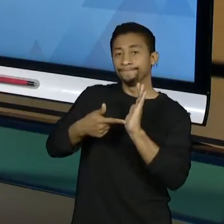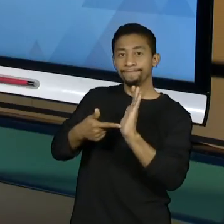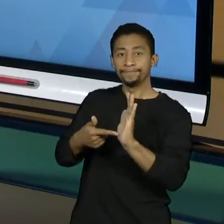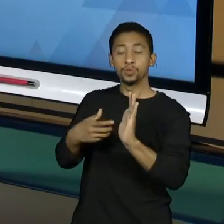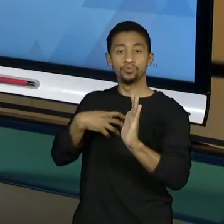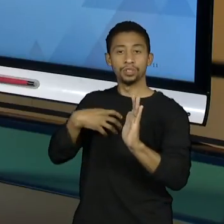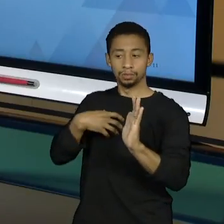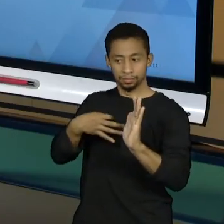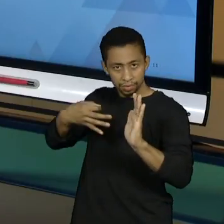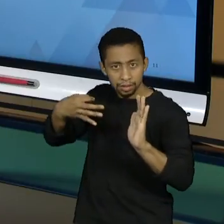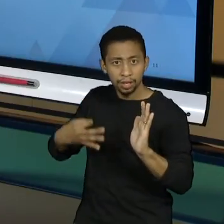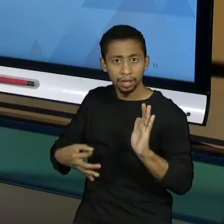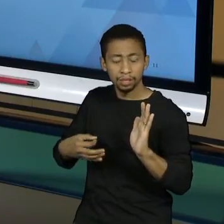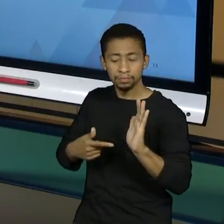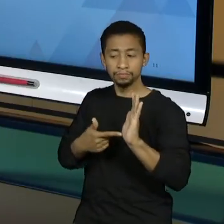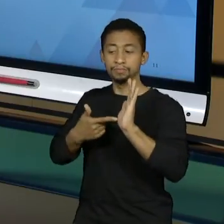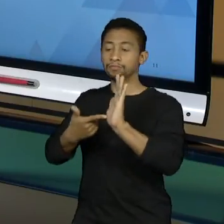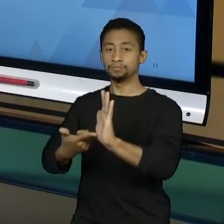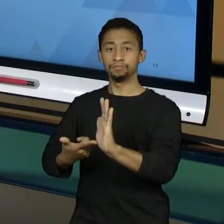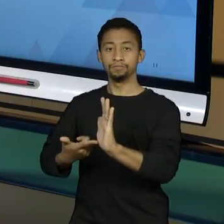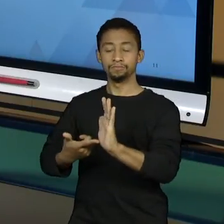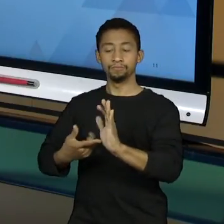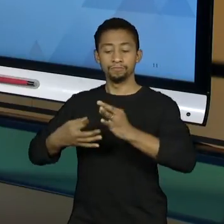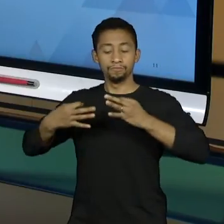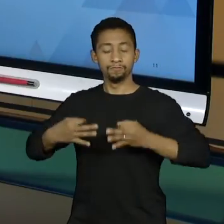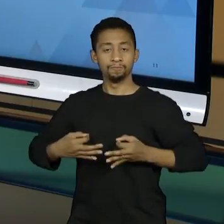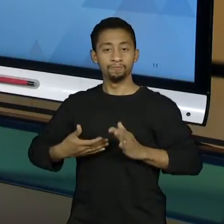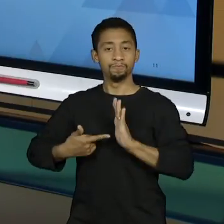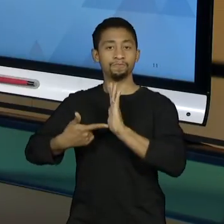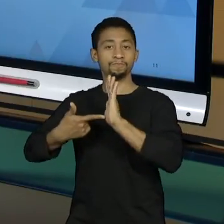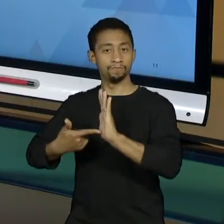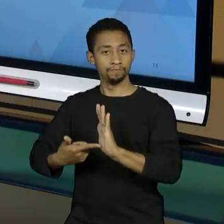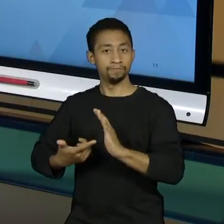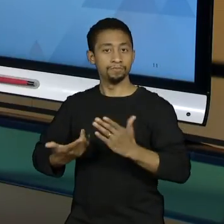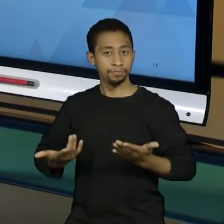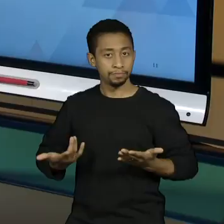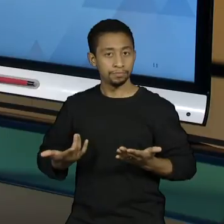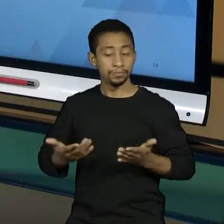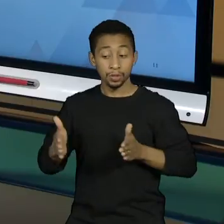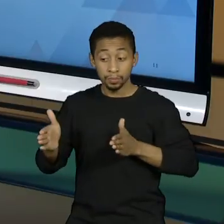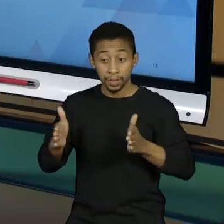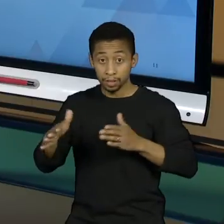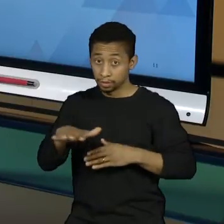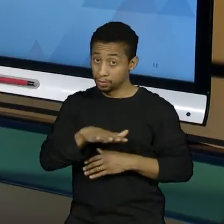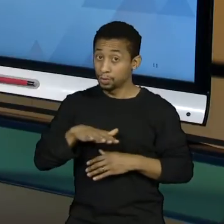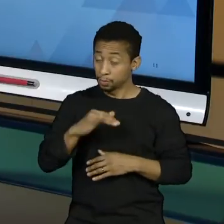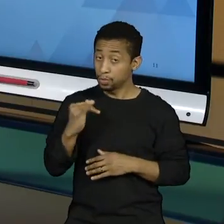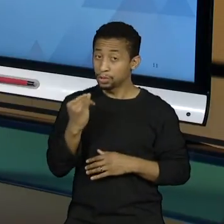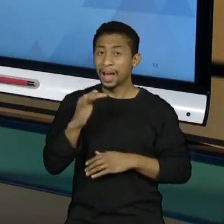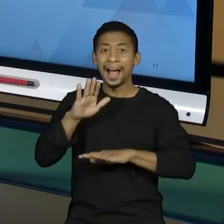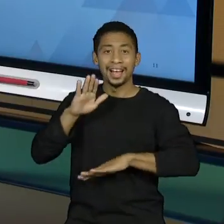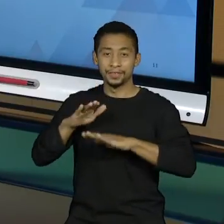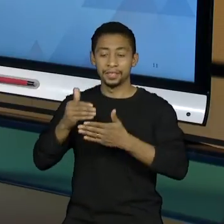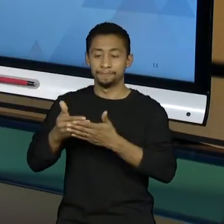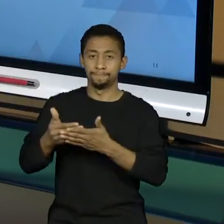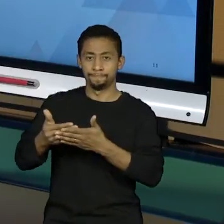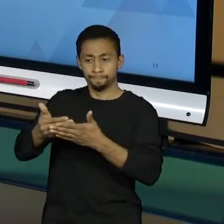CORRETA? ESSA É UMA FASE IMPORTANTE, MUITAS VEZES VOCÊ FEZ UM TRABALHO MAGNÍFICO, FABULOSO